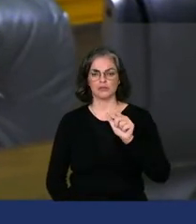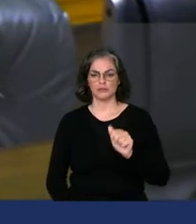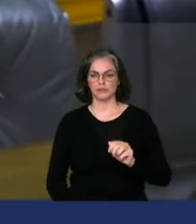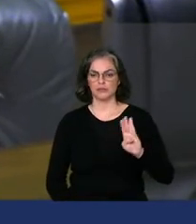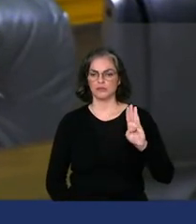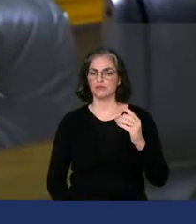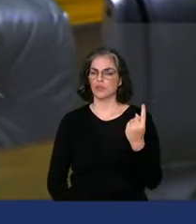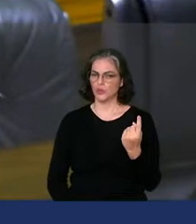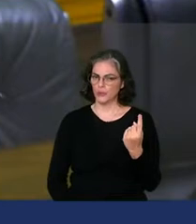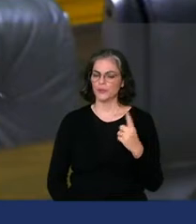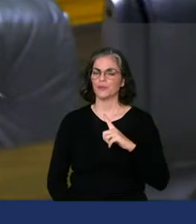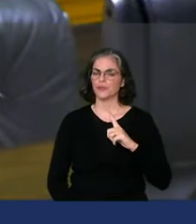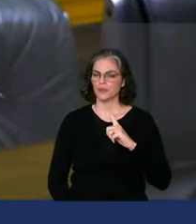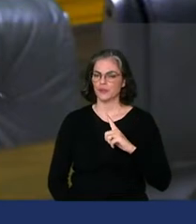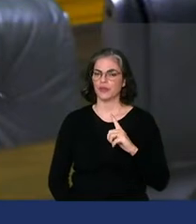DE 2020 COM SEUS RESÍDUOS RETIRADOS PELO ESFORÇO